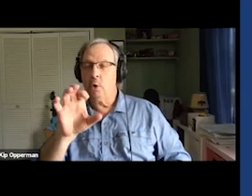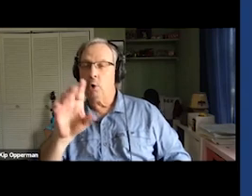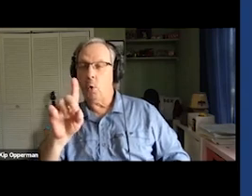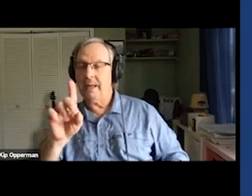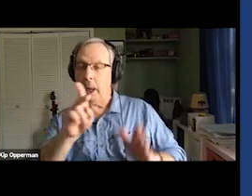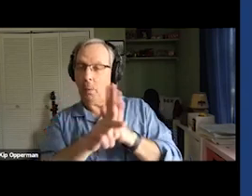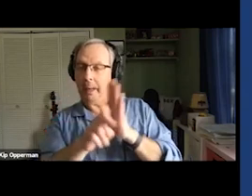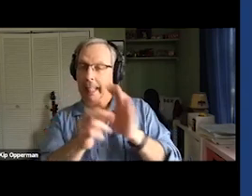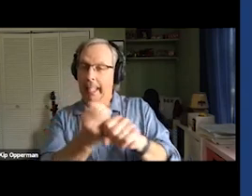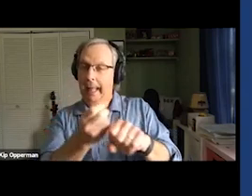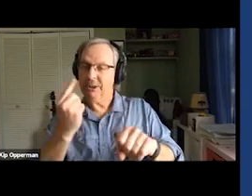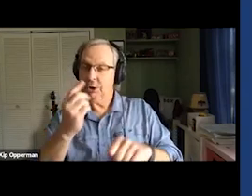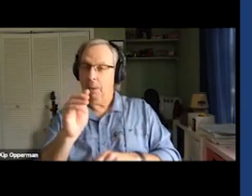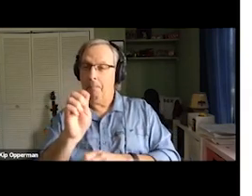como saben y como Kevin hizo referencia.